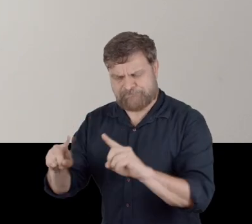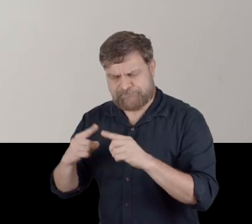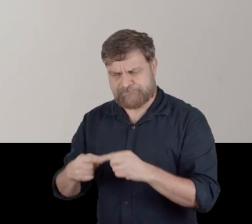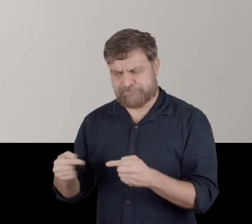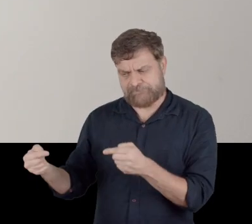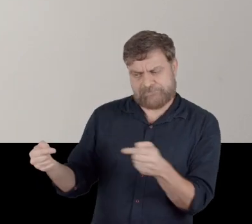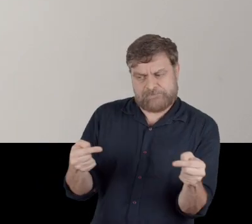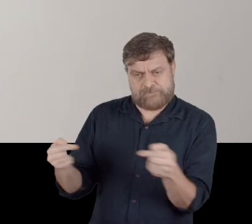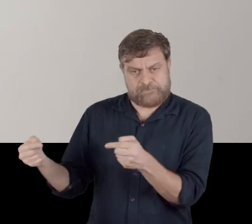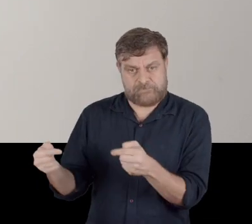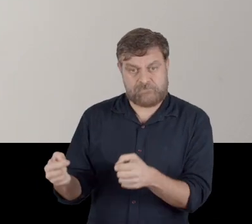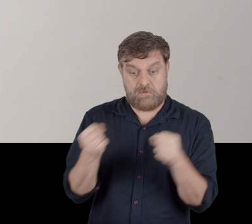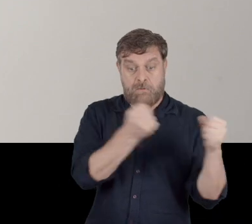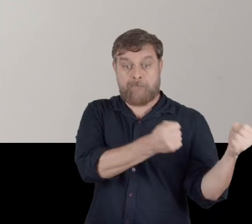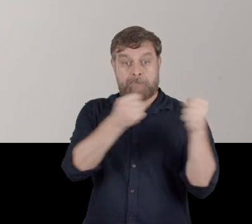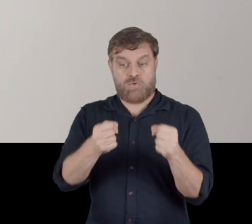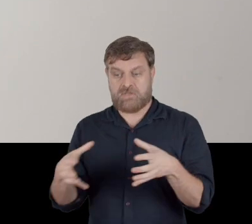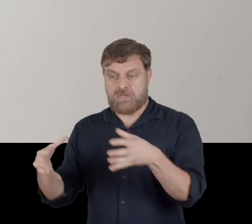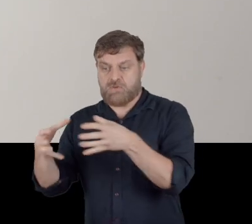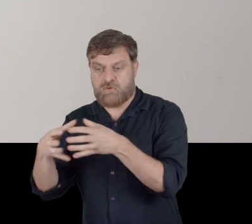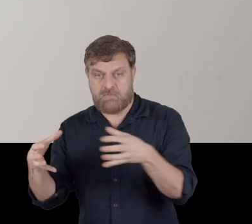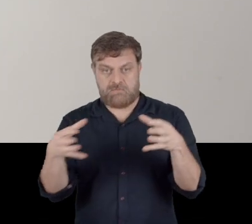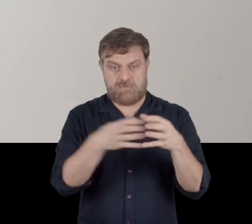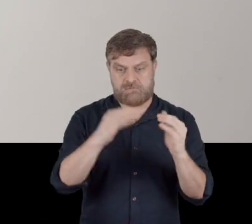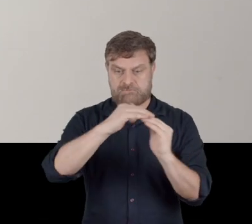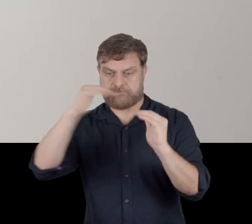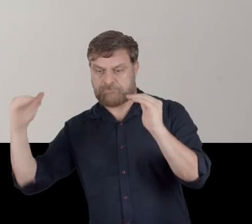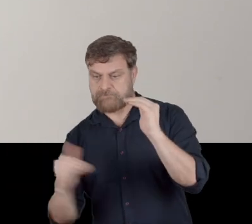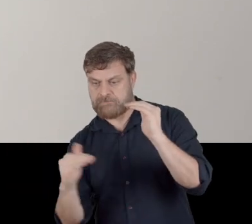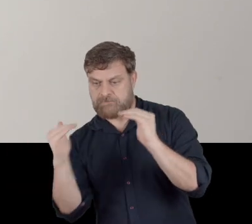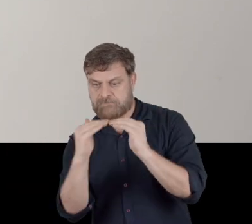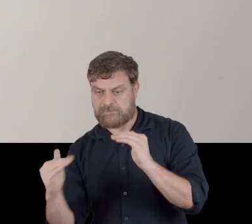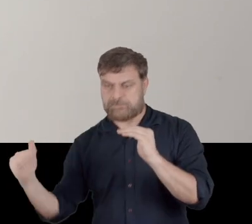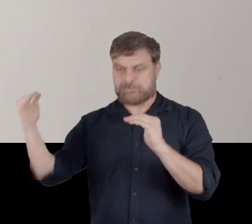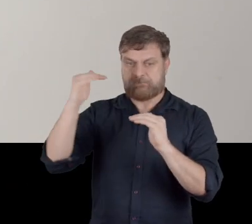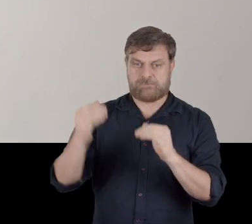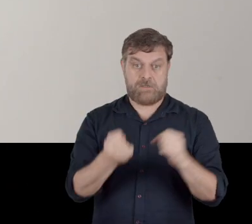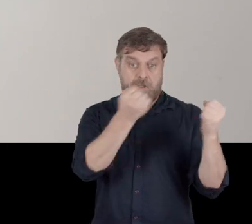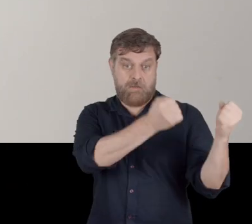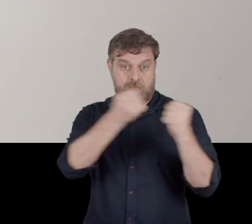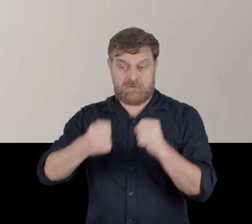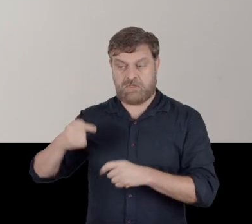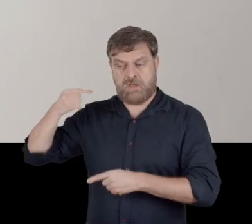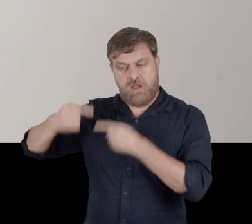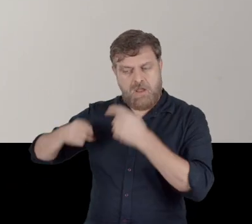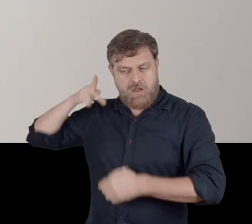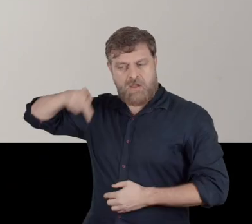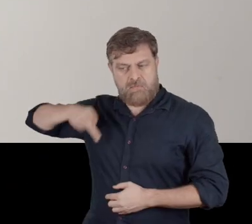de disputa de grupos, tanto de poder de político, grupos internos,